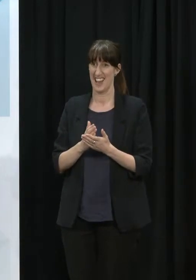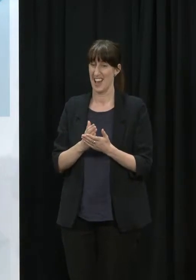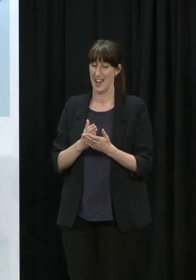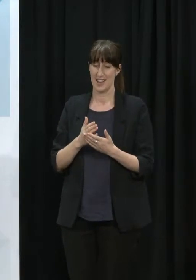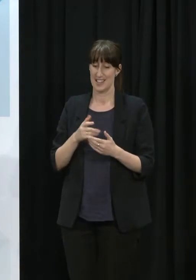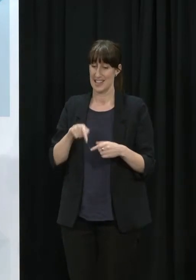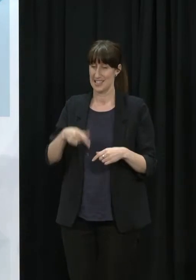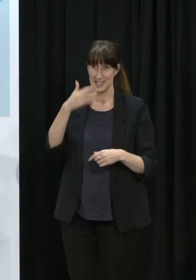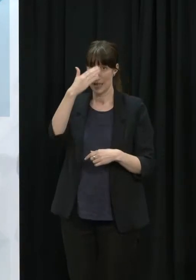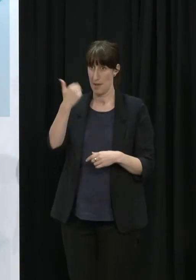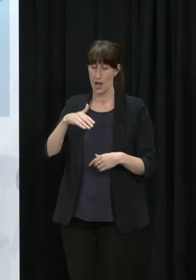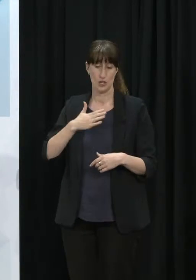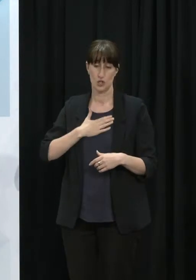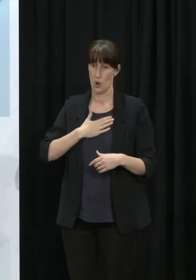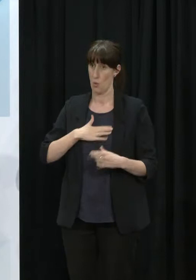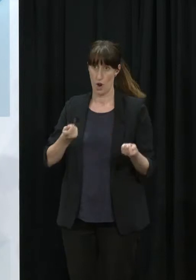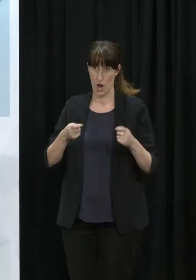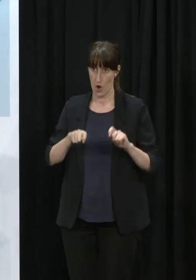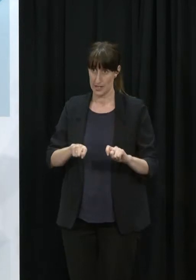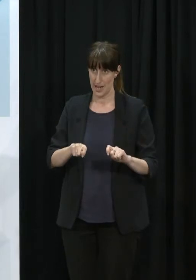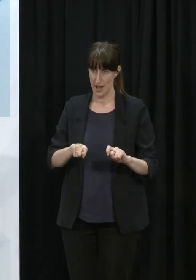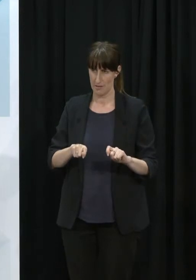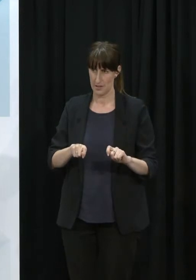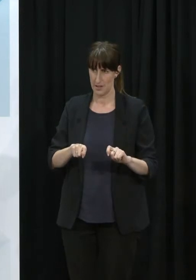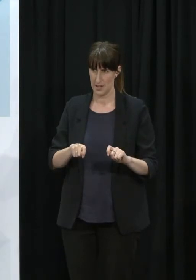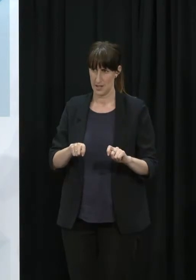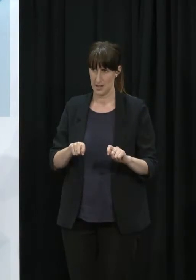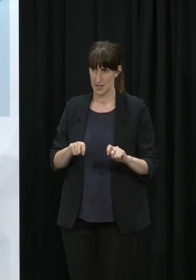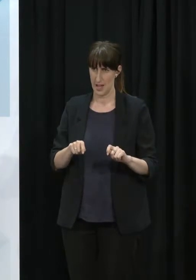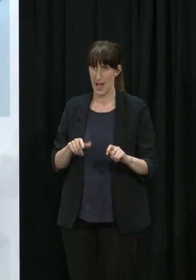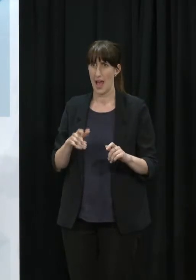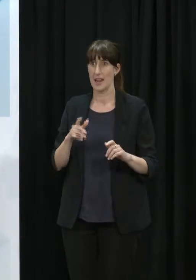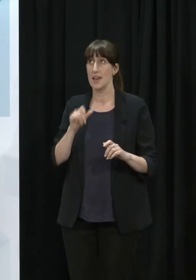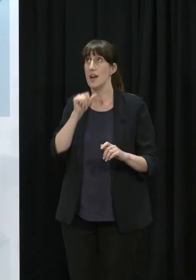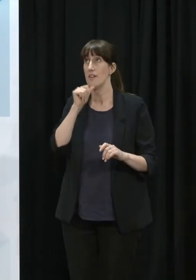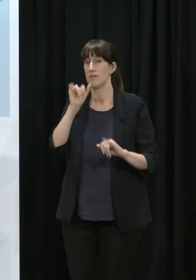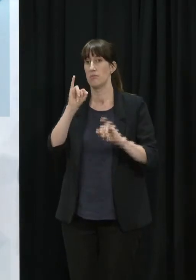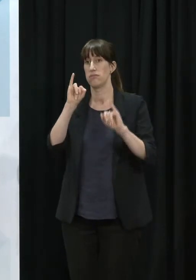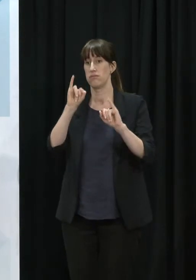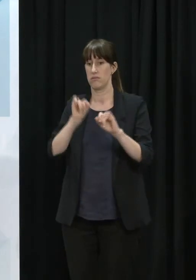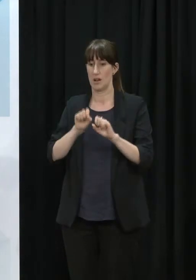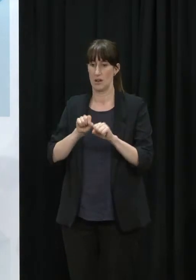to hihiko ki te whakamahi i nga tikanga kaha